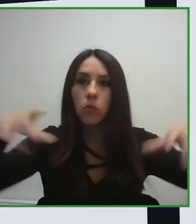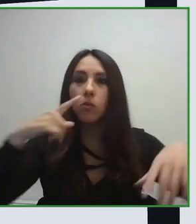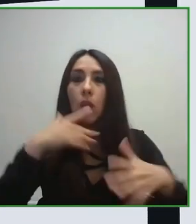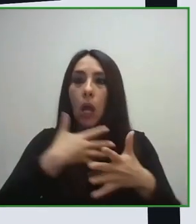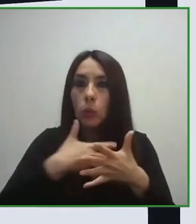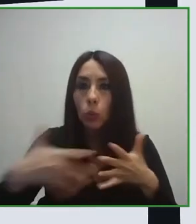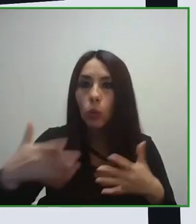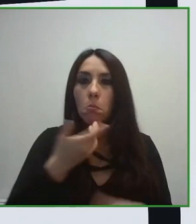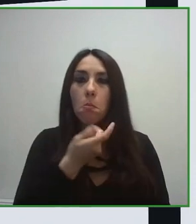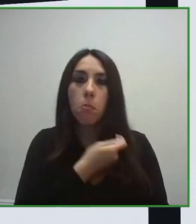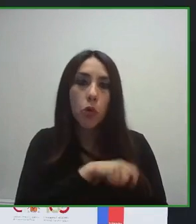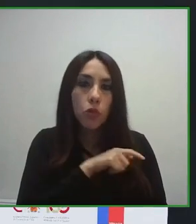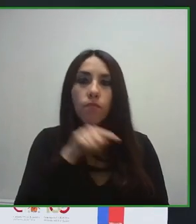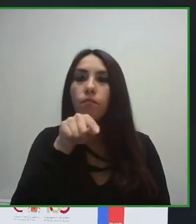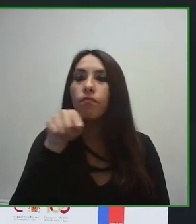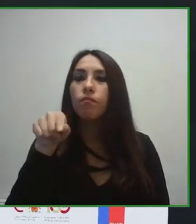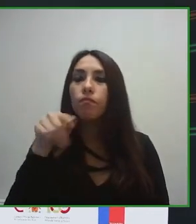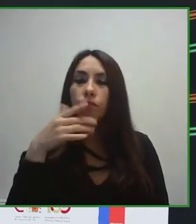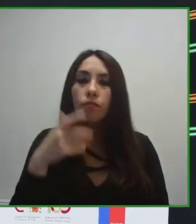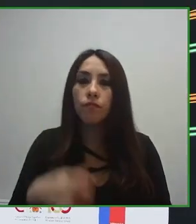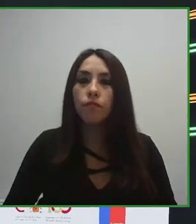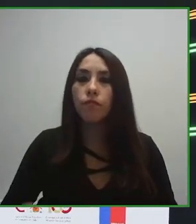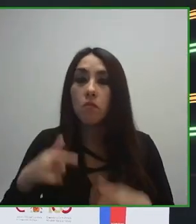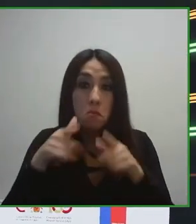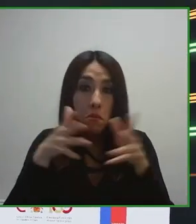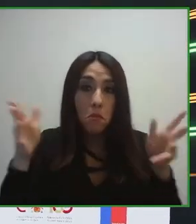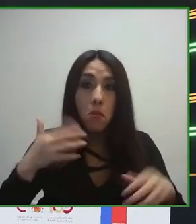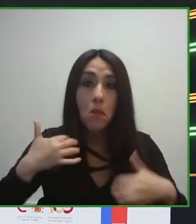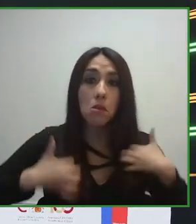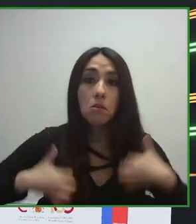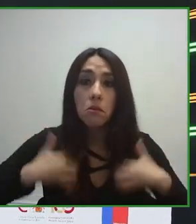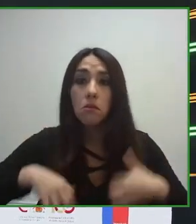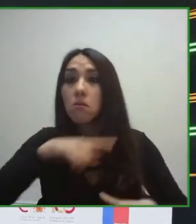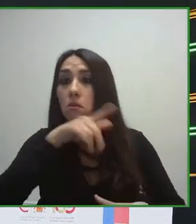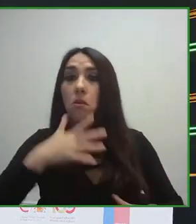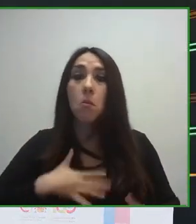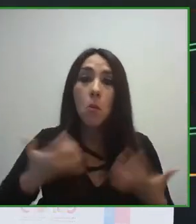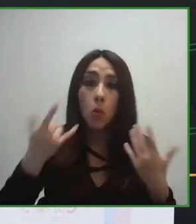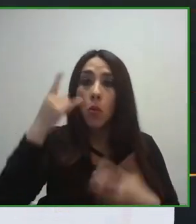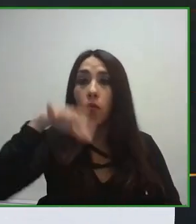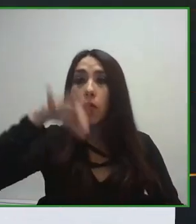técnica, una norma que ayudara a implementar la accesibilidad a diferentes países.